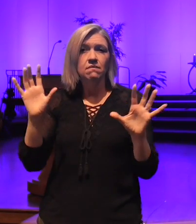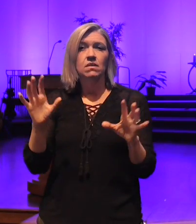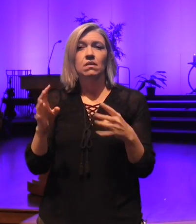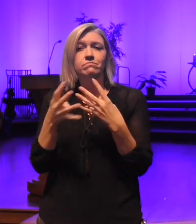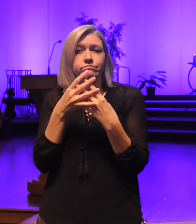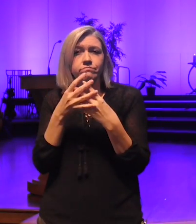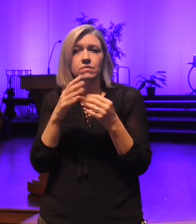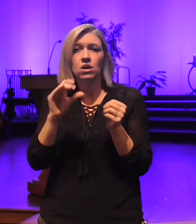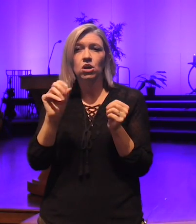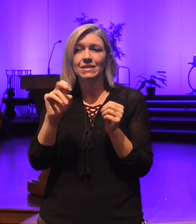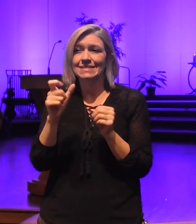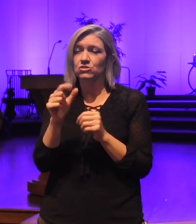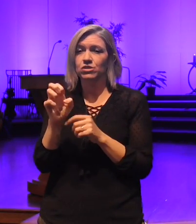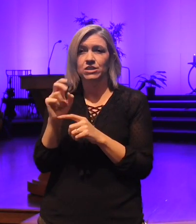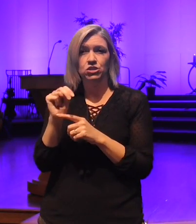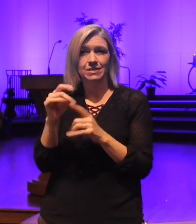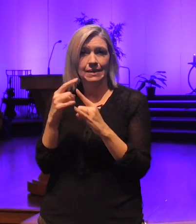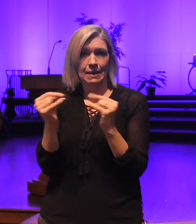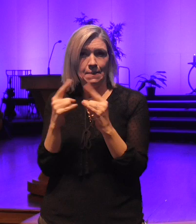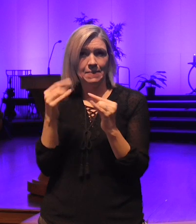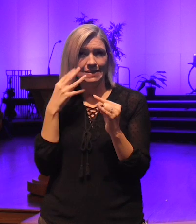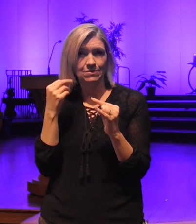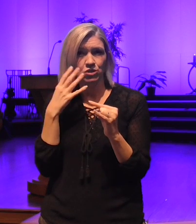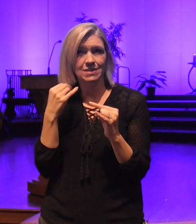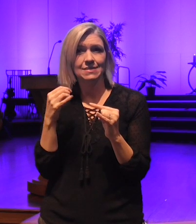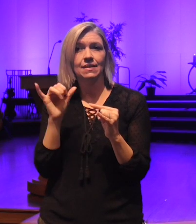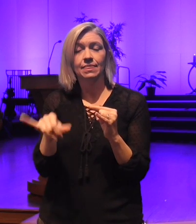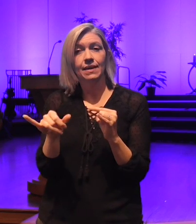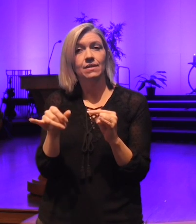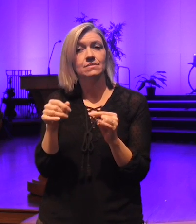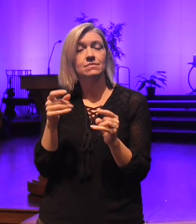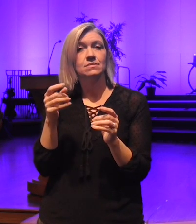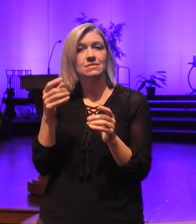cómo ese psicólogo austriaco llegó a la profunda y profunda comprensión de que podían, había